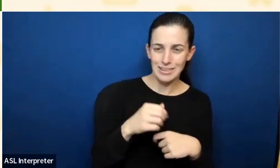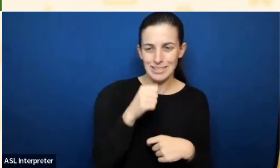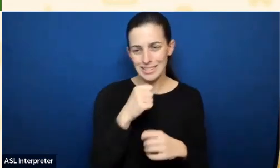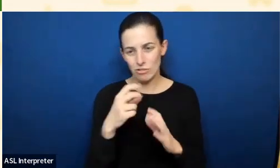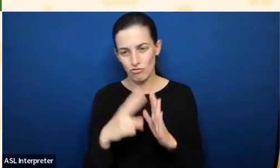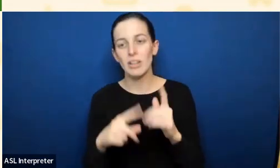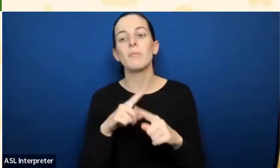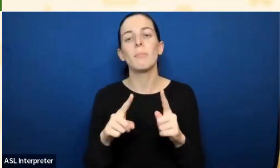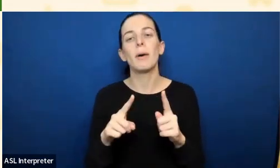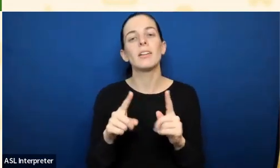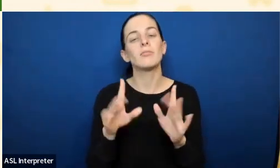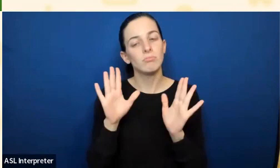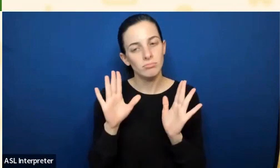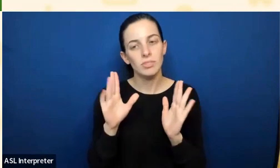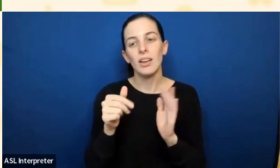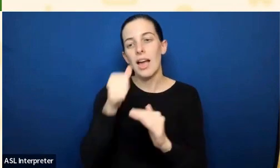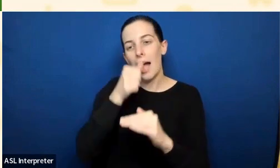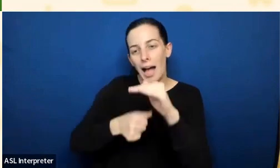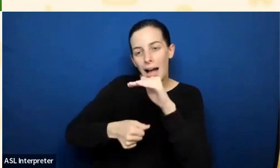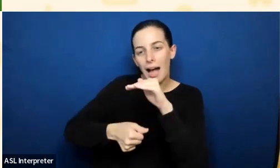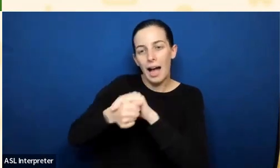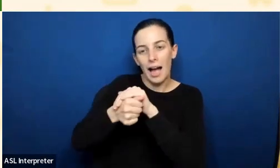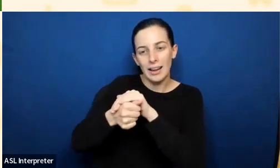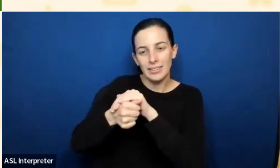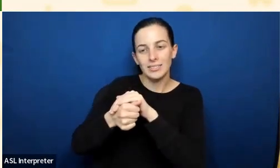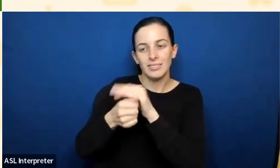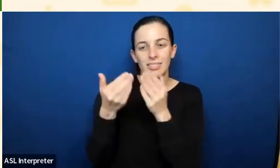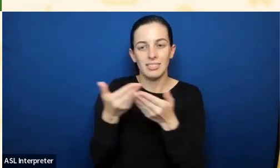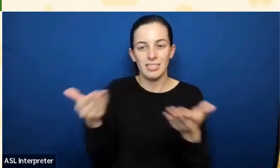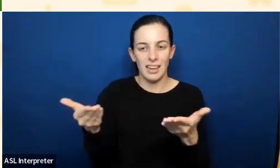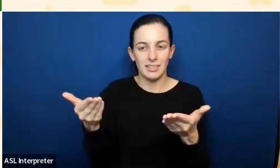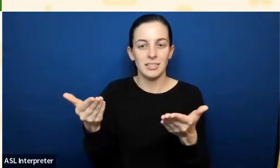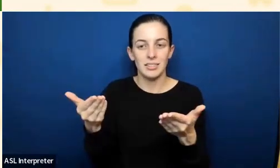y para estar seguros, definitivamente los escondes. Entonces ARIA-hidden es igual a verdadero.